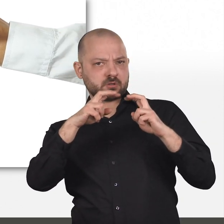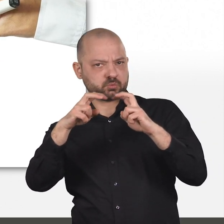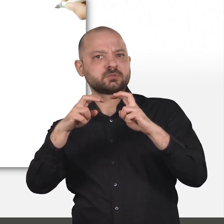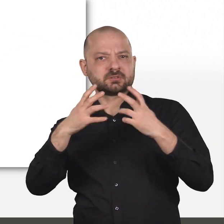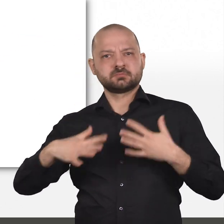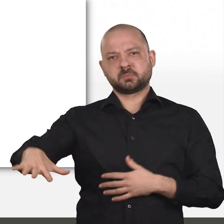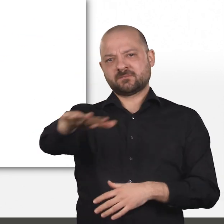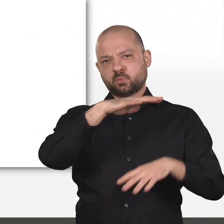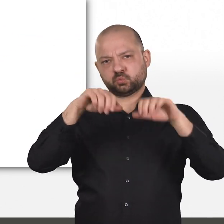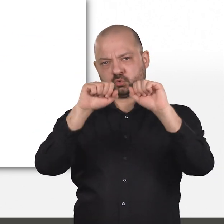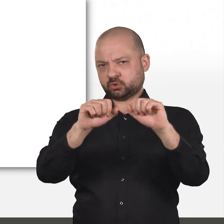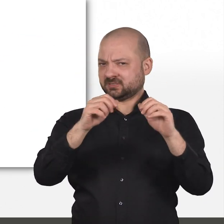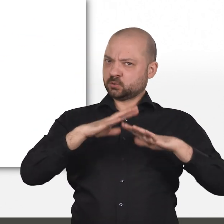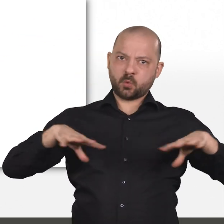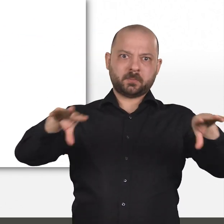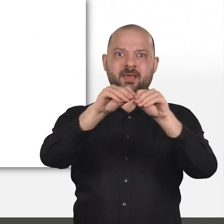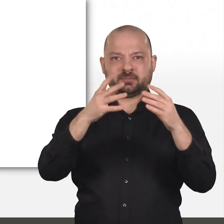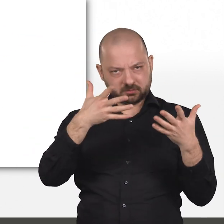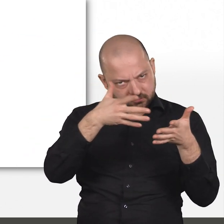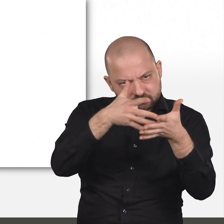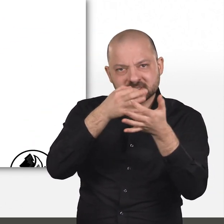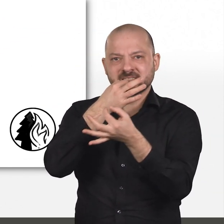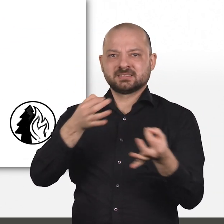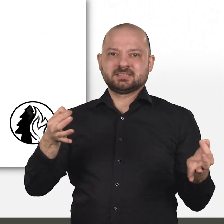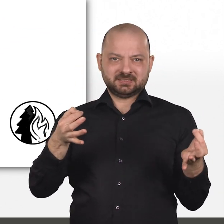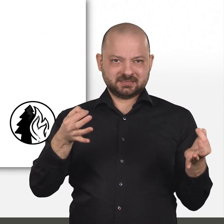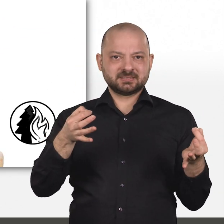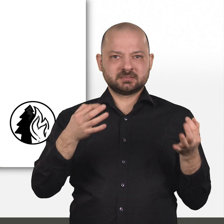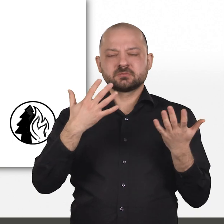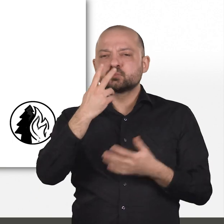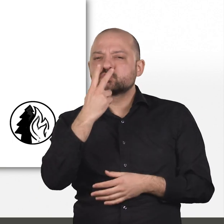auf Herz und Nieren geprüft. Auf Grundlage von realistischen Szenarien